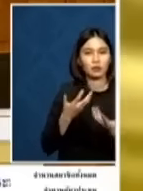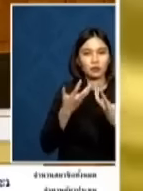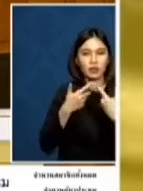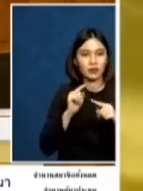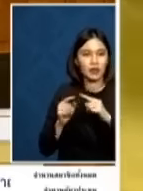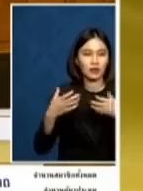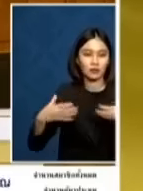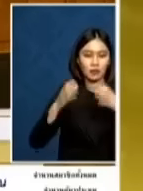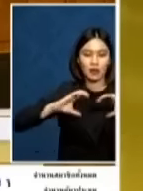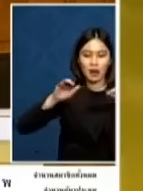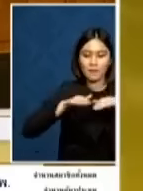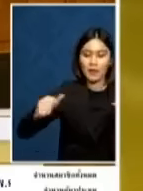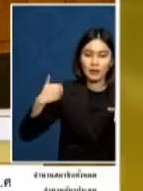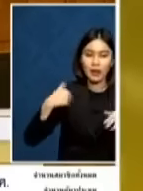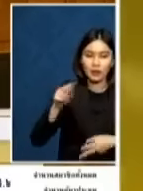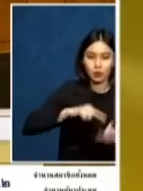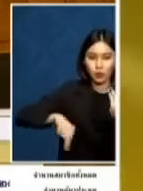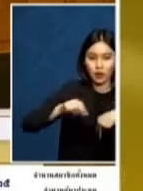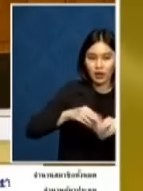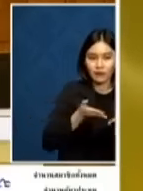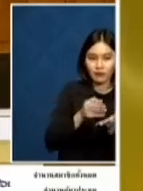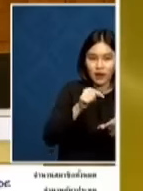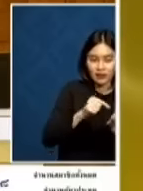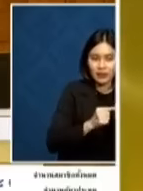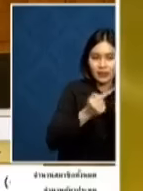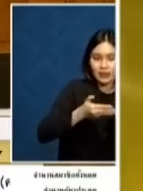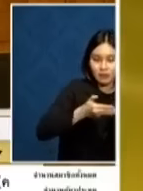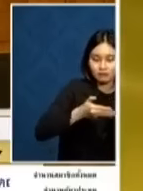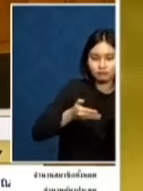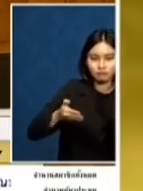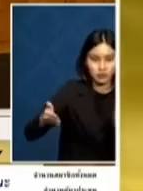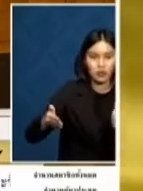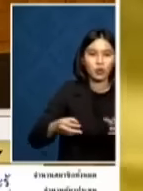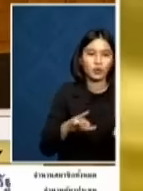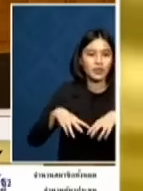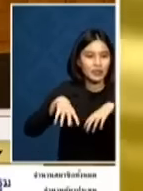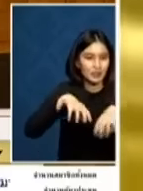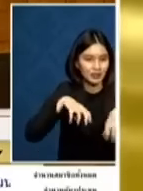ประกันออกมาเอ่อสวก็ไม่ต้องโมฆะเเรื่อง ของนายกกับเก้าวไกลก็เลื่อนไปอยู่ประมาณ